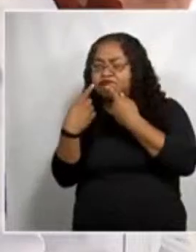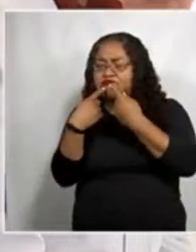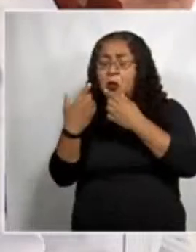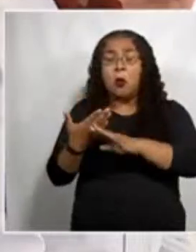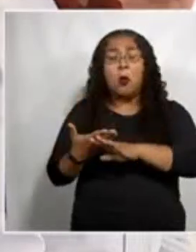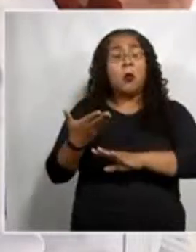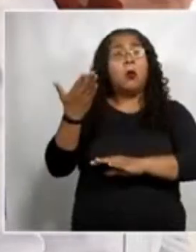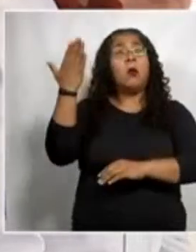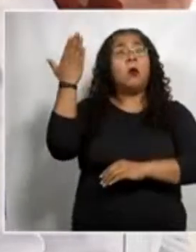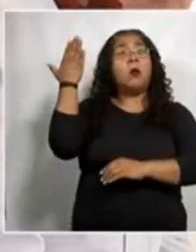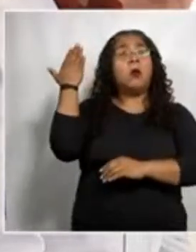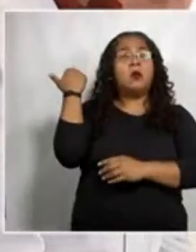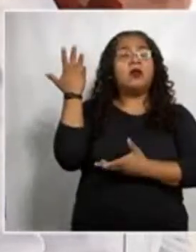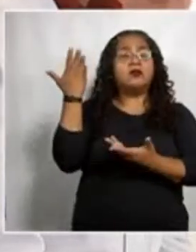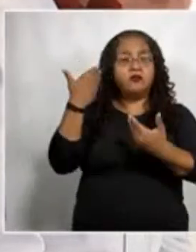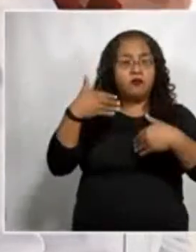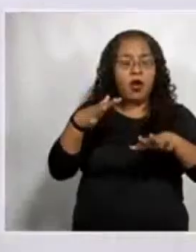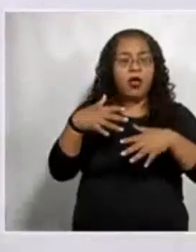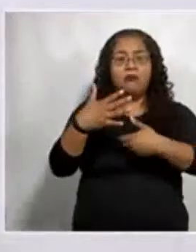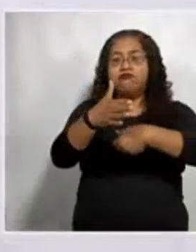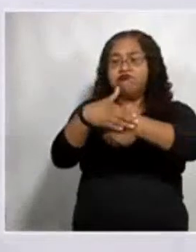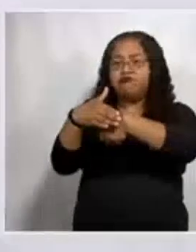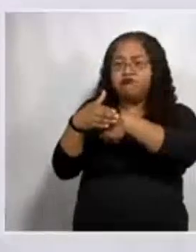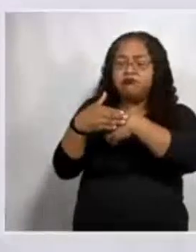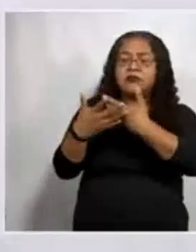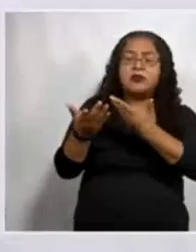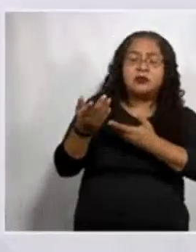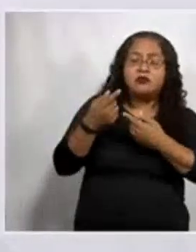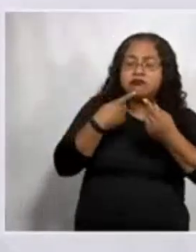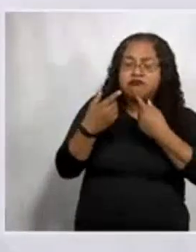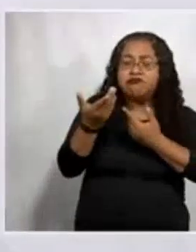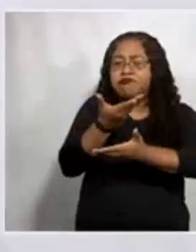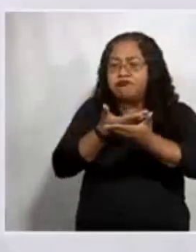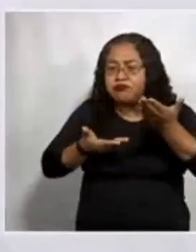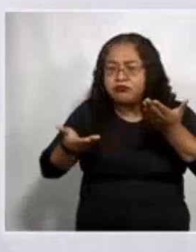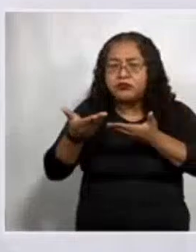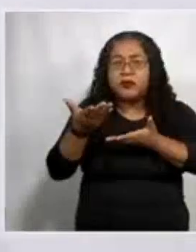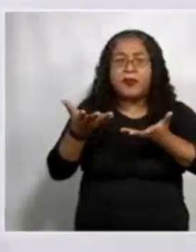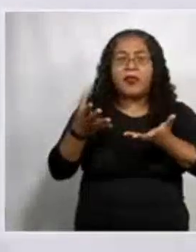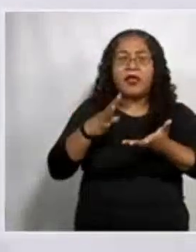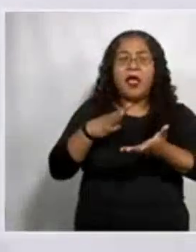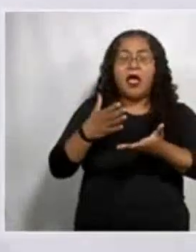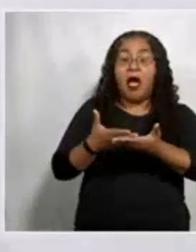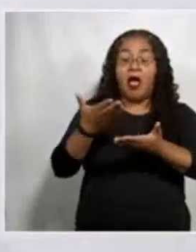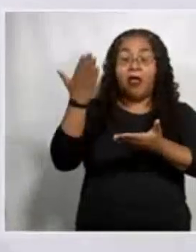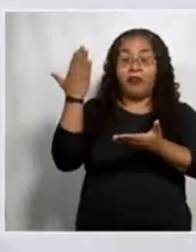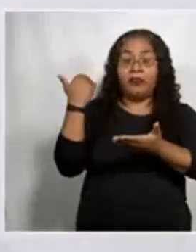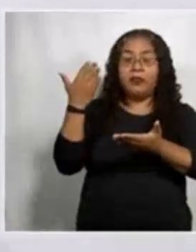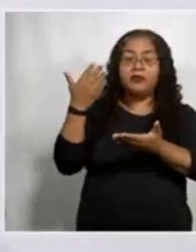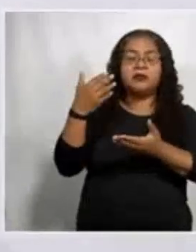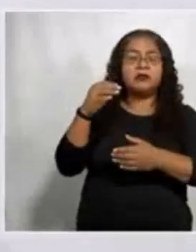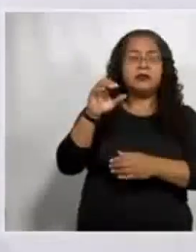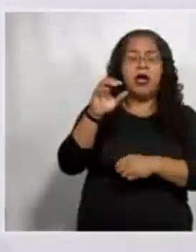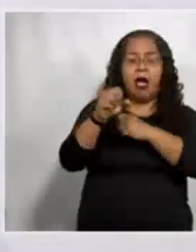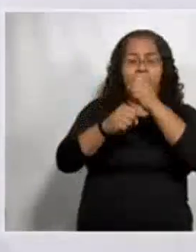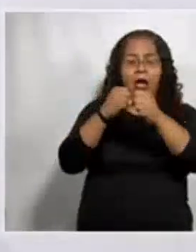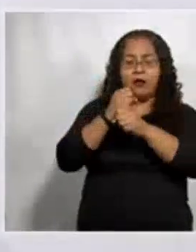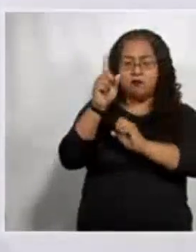pidió diálogo público que había sido cerrado en el movimiento estudiantil del 68 y ganó